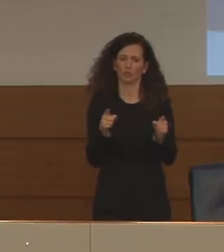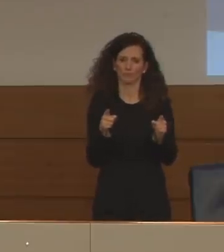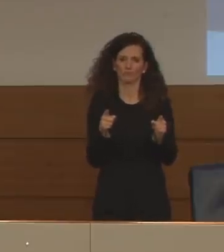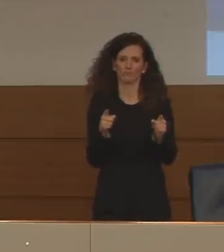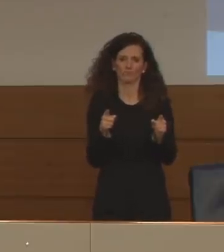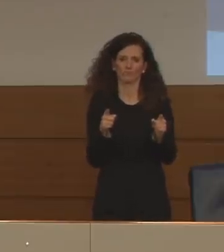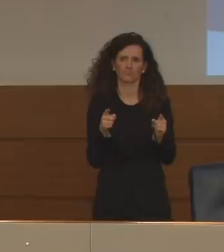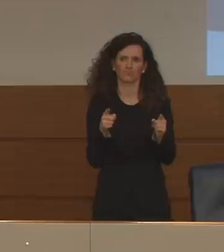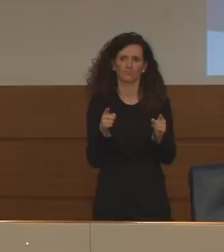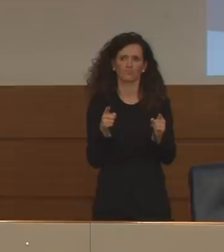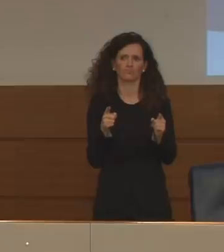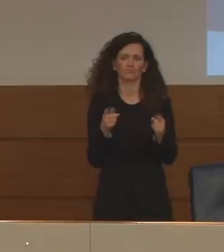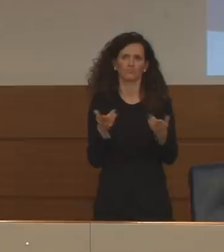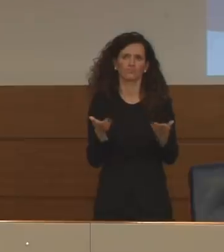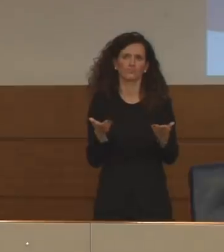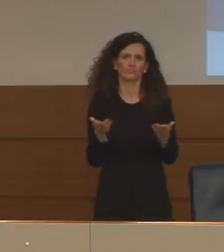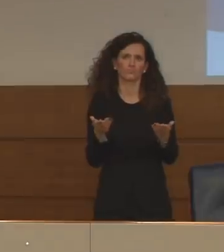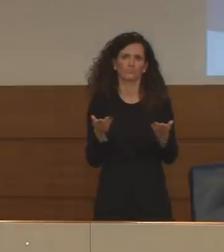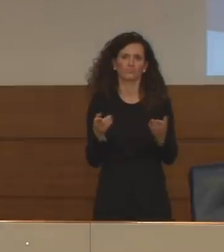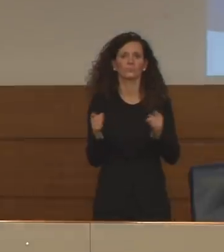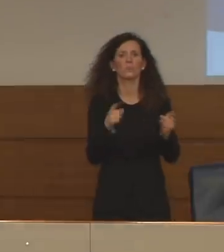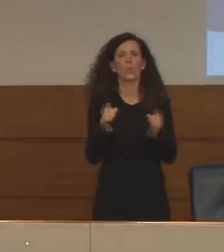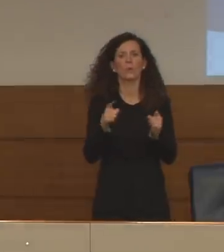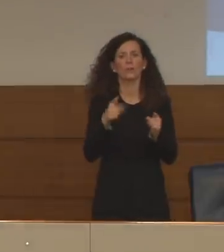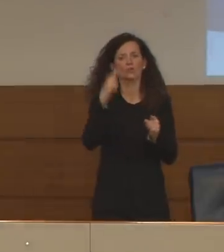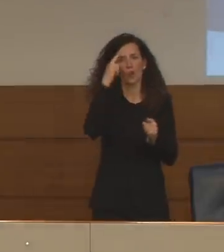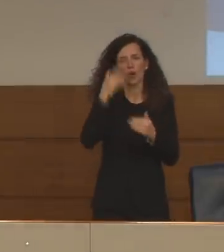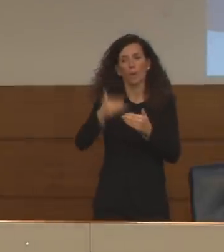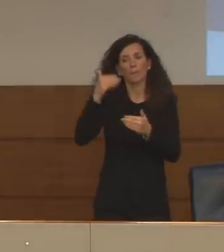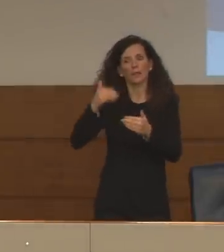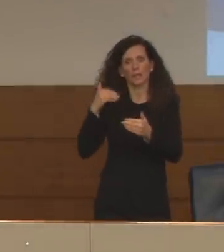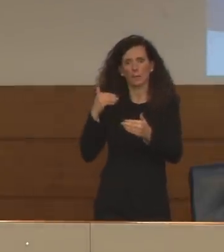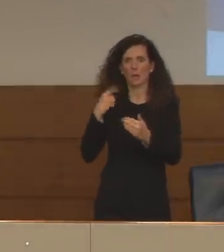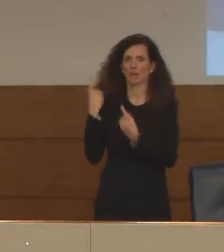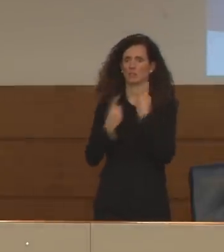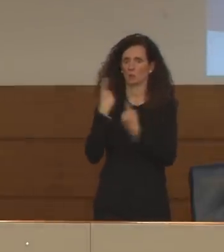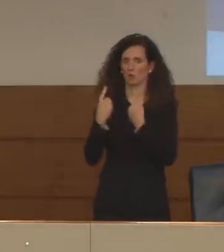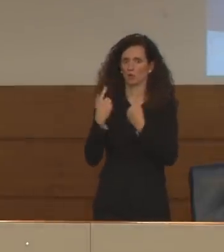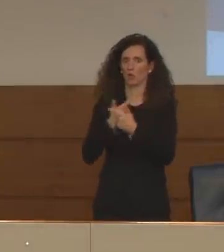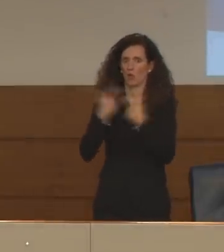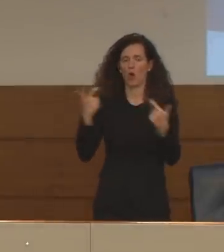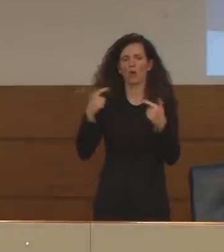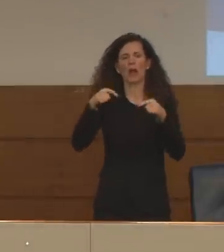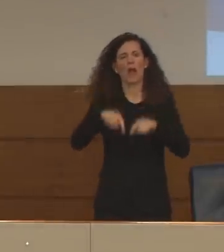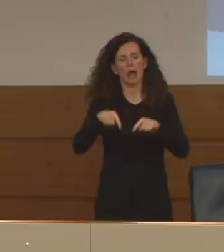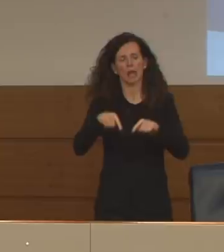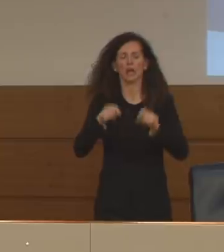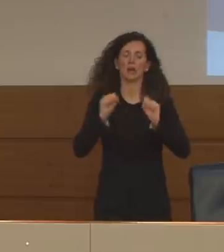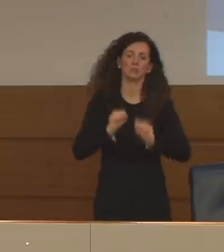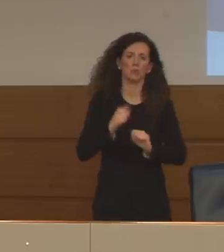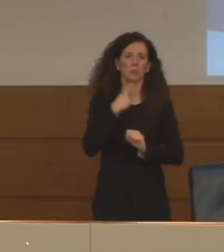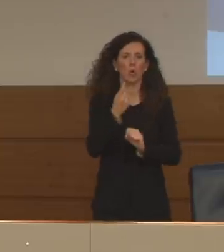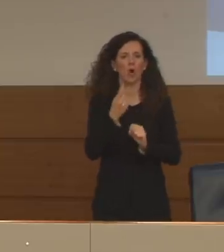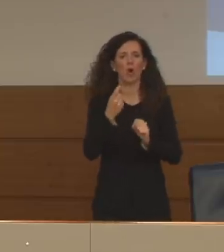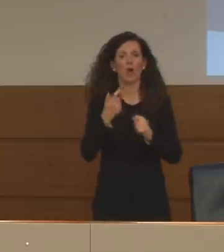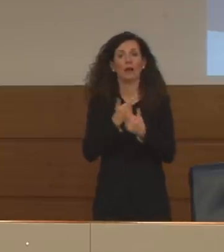altri momenti storici del nostro Paese. il Dipartimento per le libertà civili e